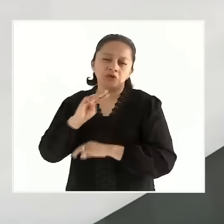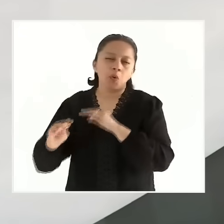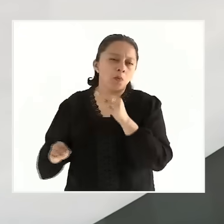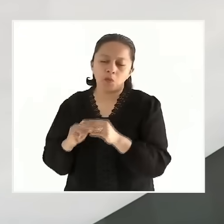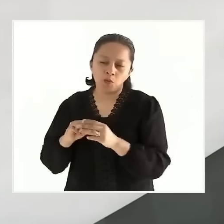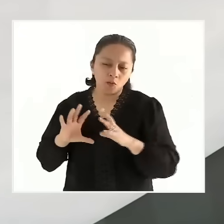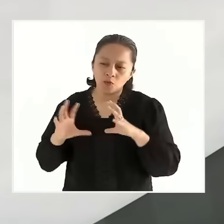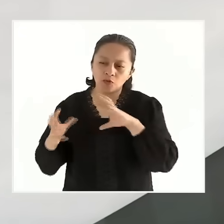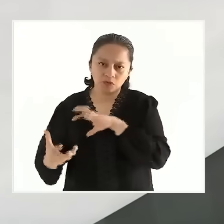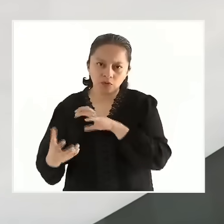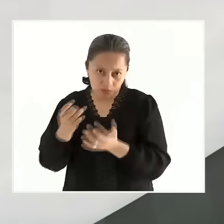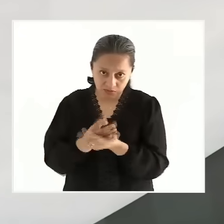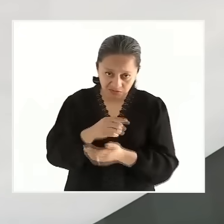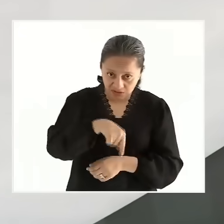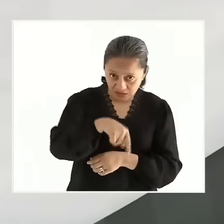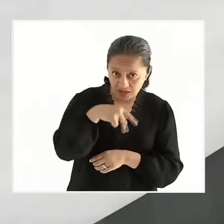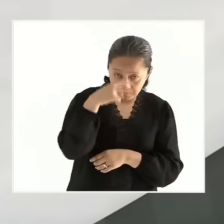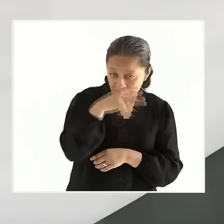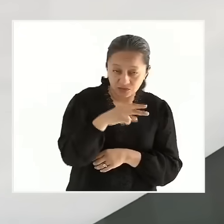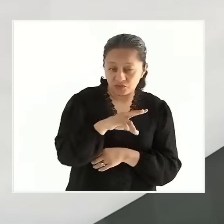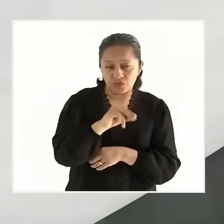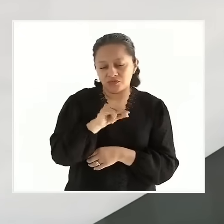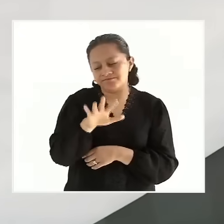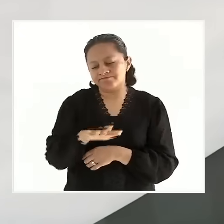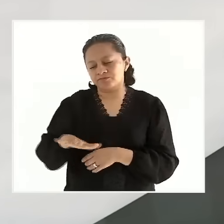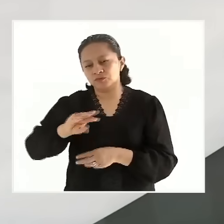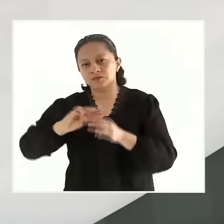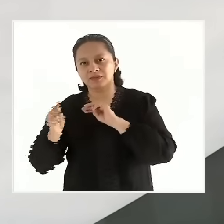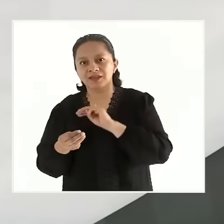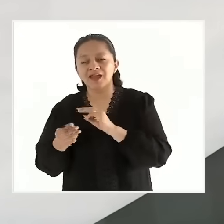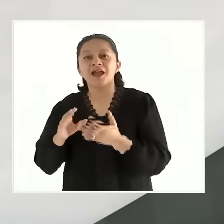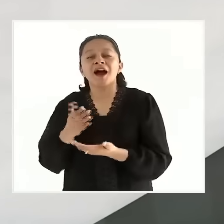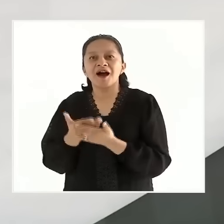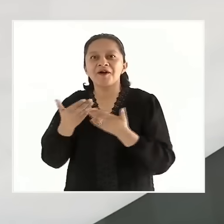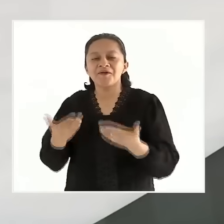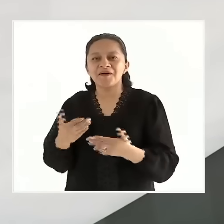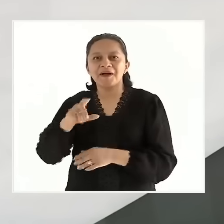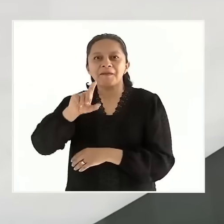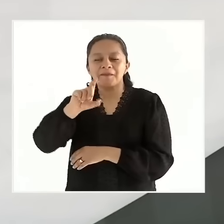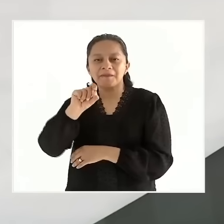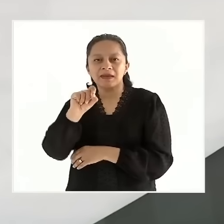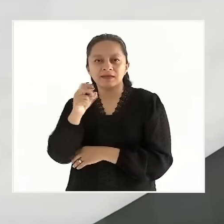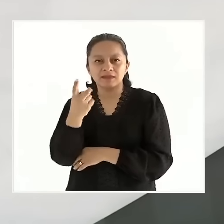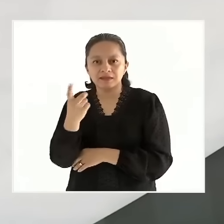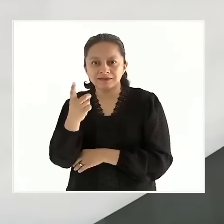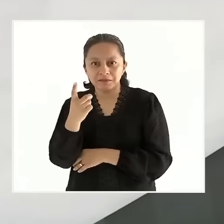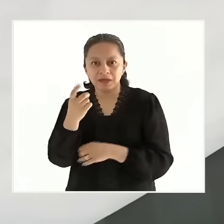en nuestro país. Y hoy, pues, casualmente 20 de diciembre estamos inaugurando. Sí,